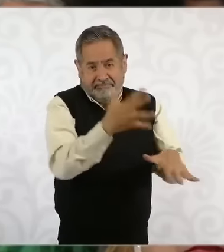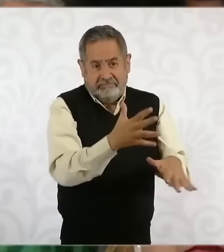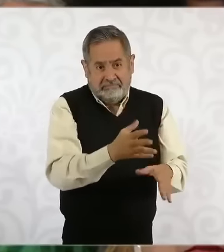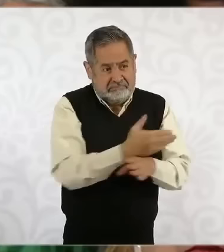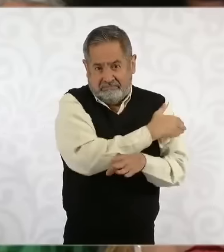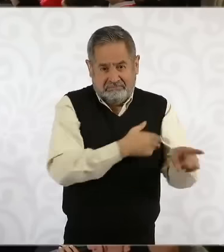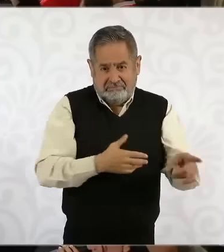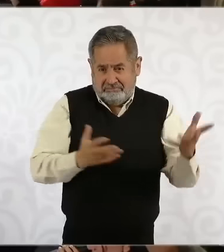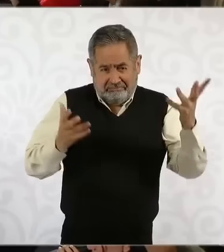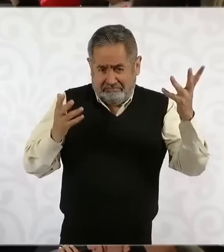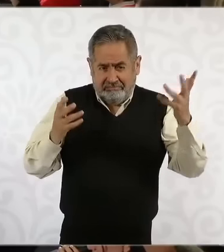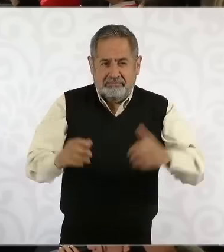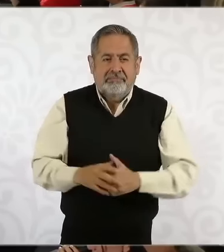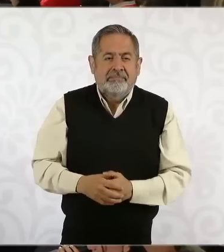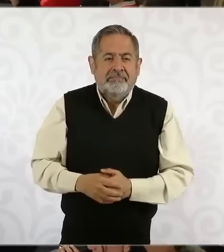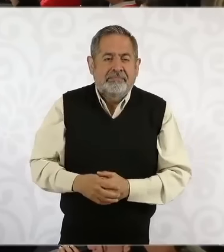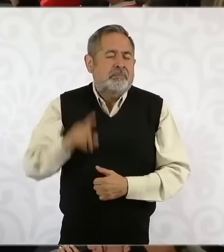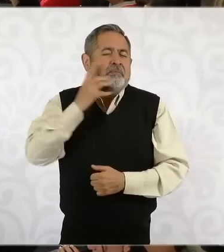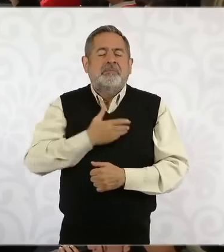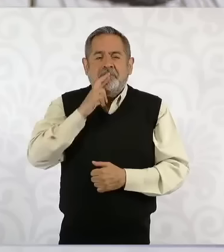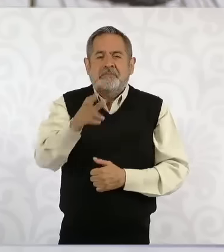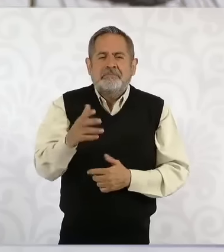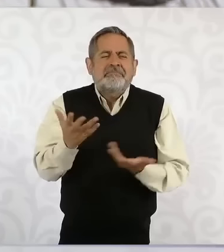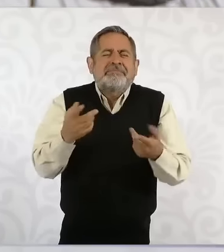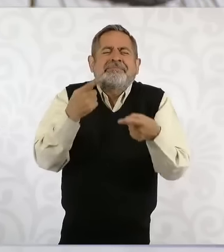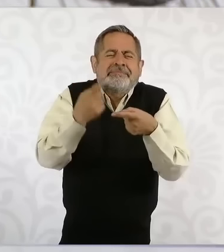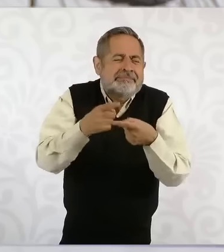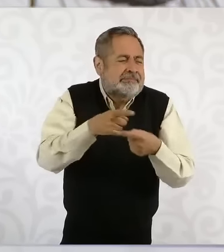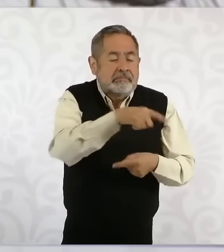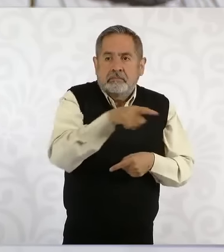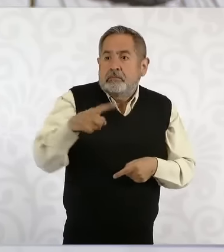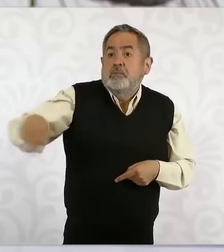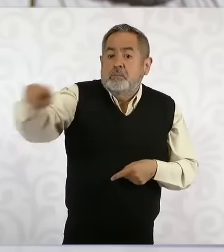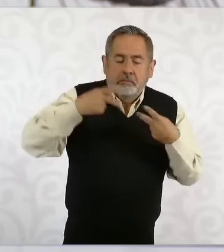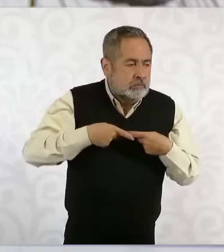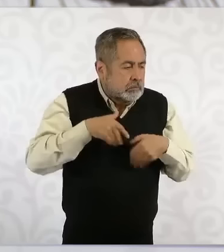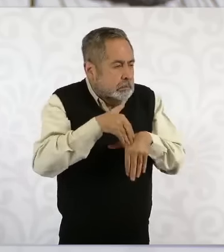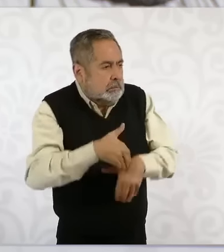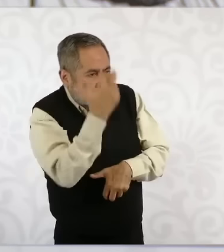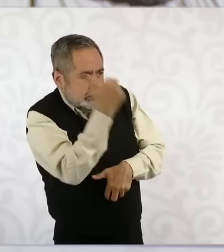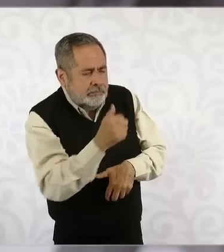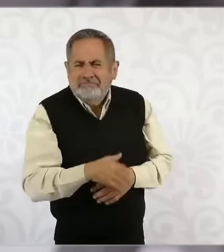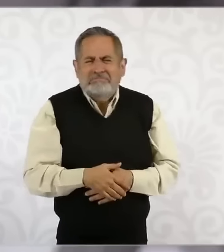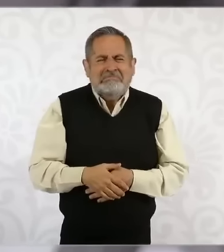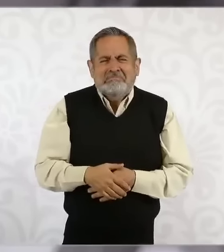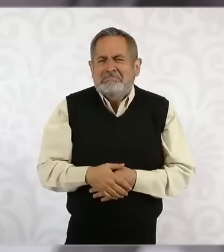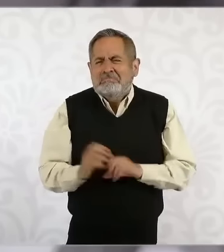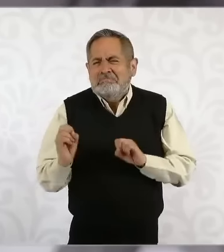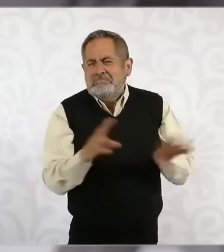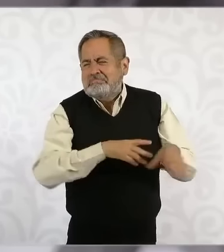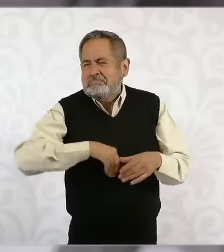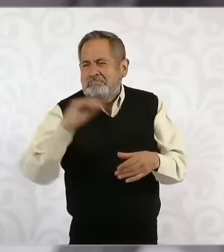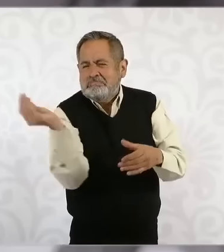Pero quién les va a hacer caso con esas cosas, la verdad. O sea, síganle así.